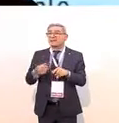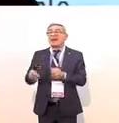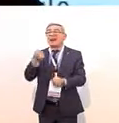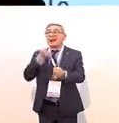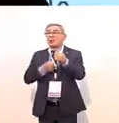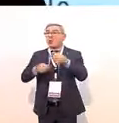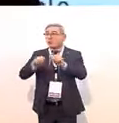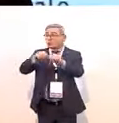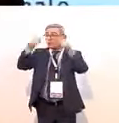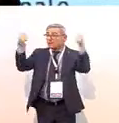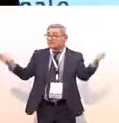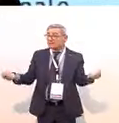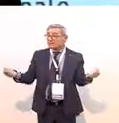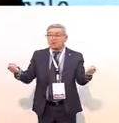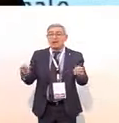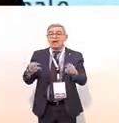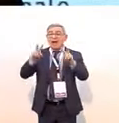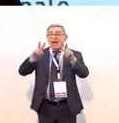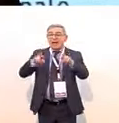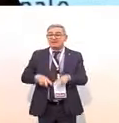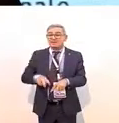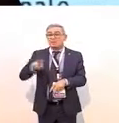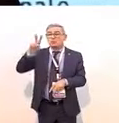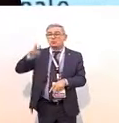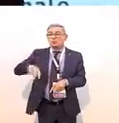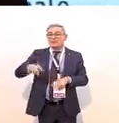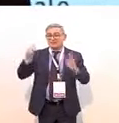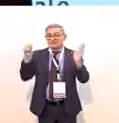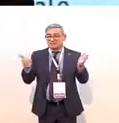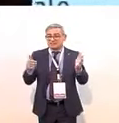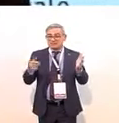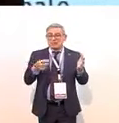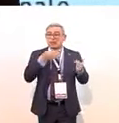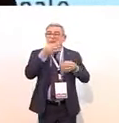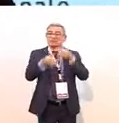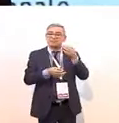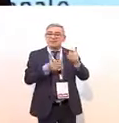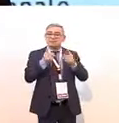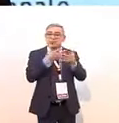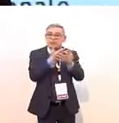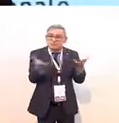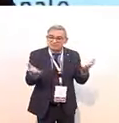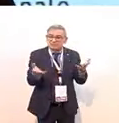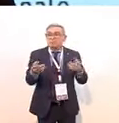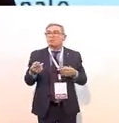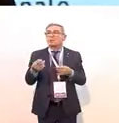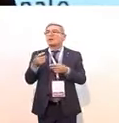nel presentare il populismo in un articolo di dicembre 2016 prova a mettere insieme storie